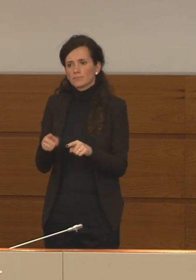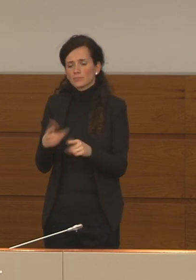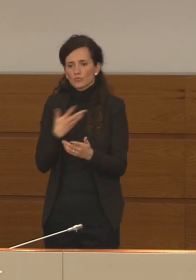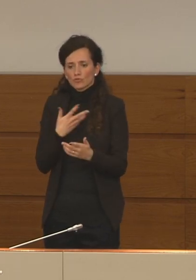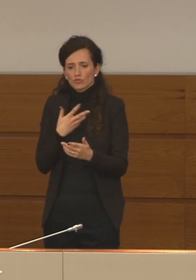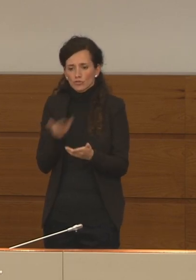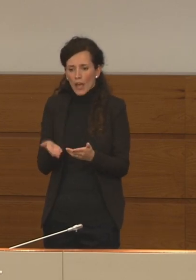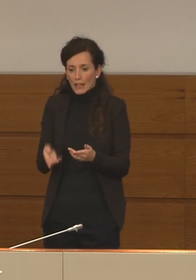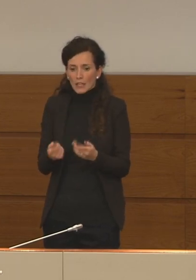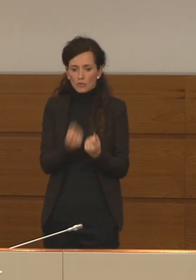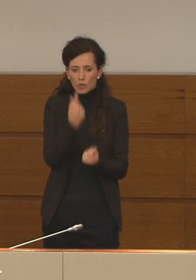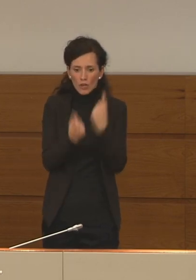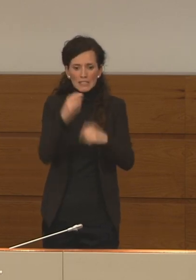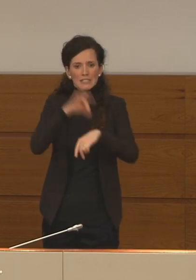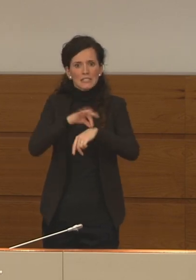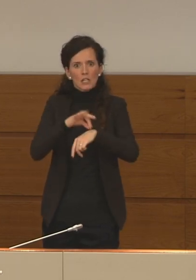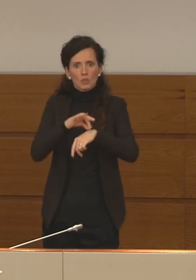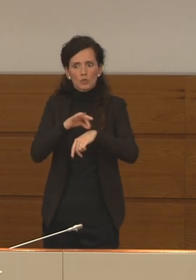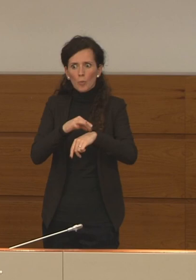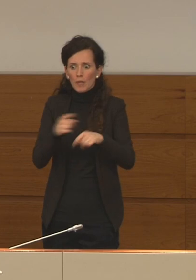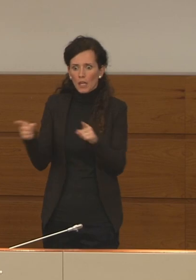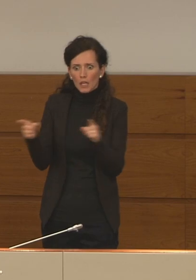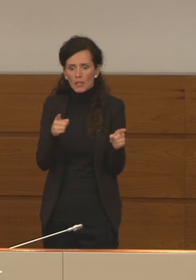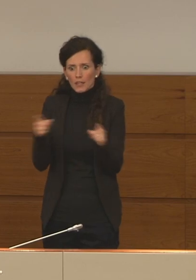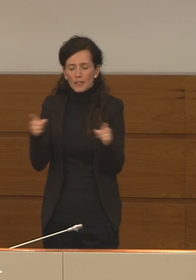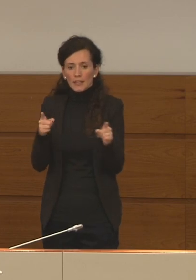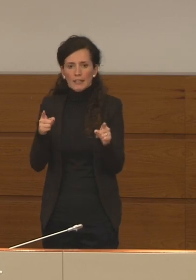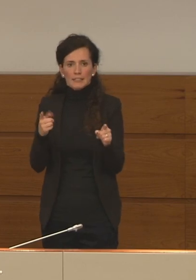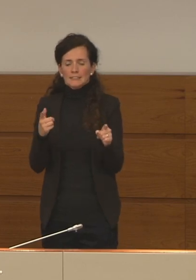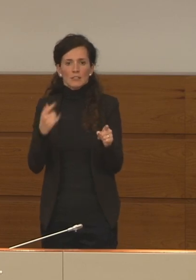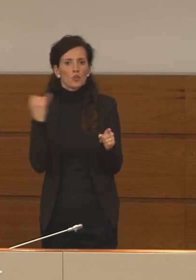contemporaneità di sintomatologia che non è facile distinguere ovviamente